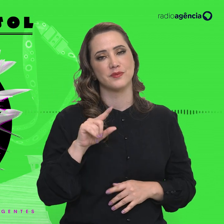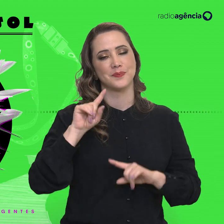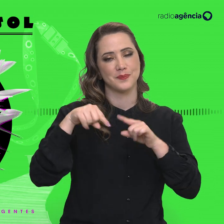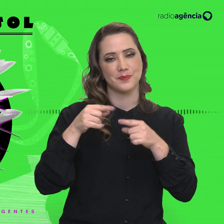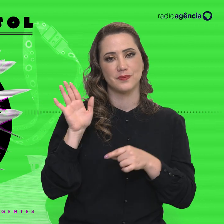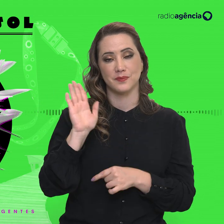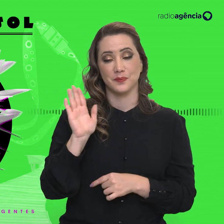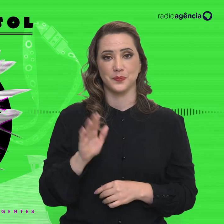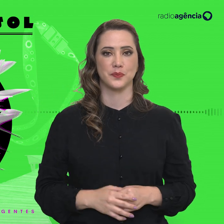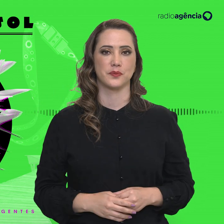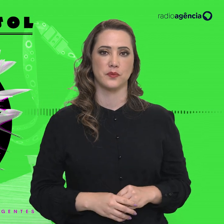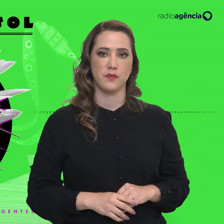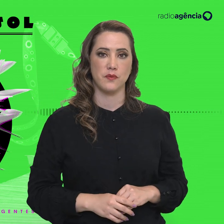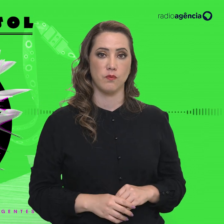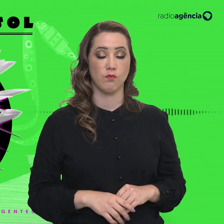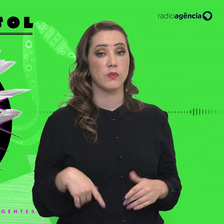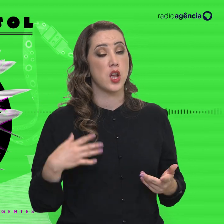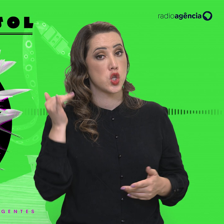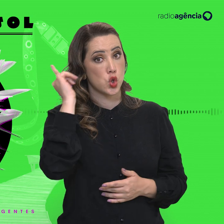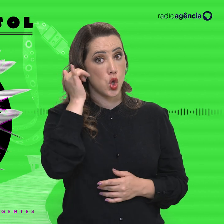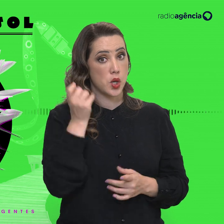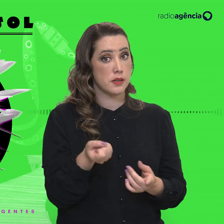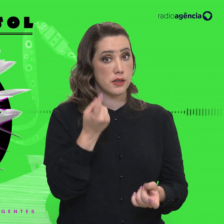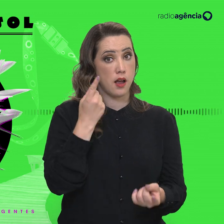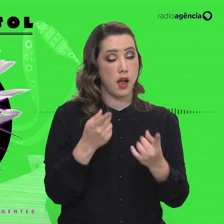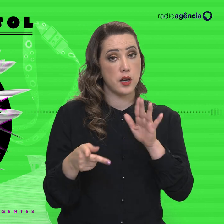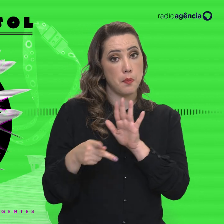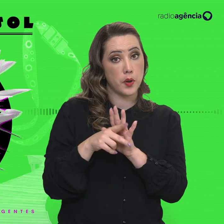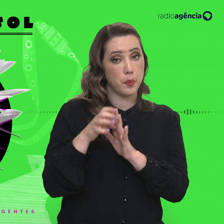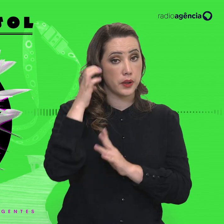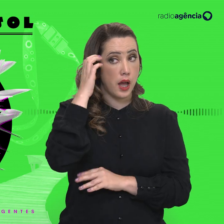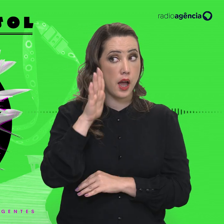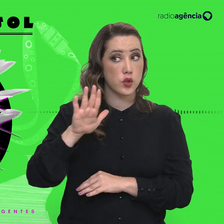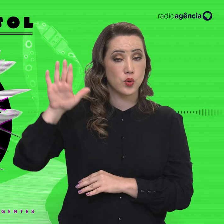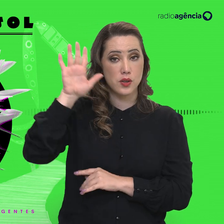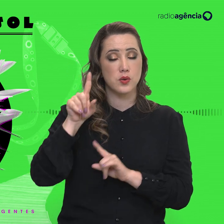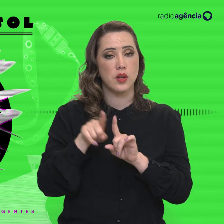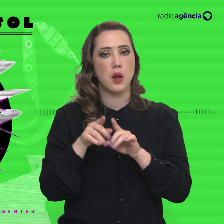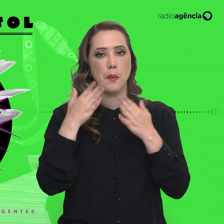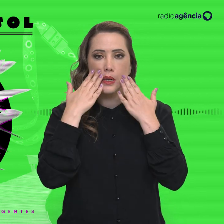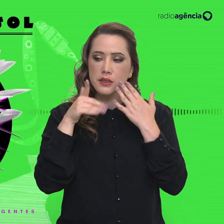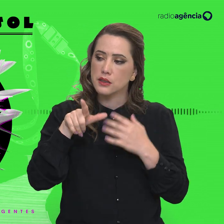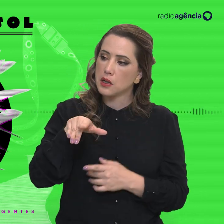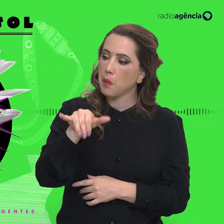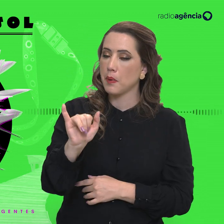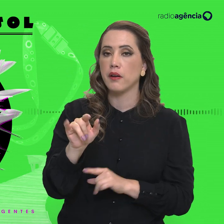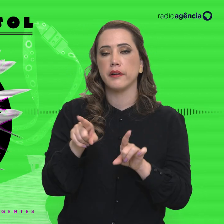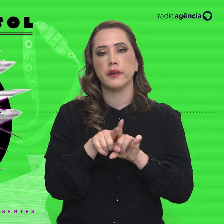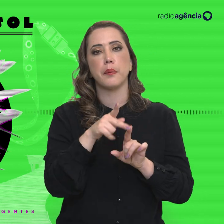[música-tema da temporada] 🎶. [Leyberson] Histórias Raras é um podcast original da Radioagência Nacional apresentado por mim, Leyberson Pedrosa, e Patrícia Serrão.